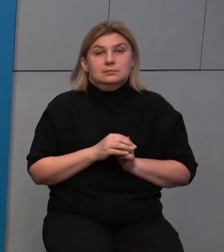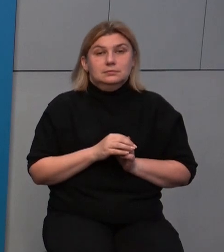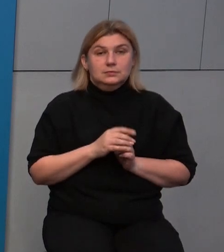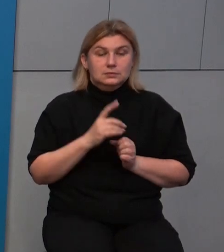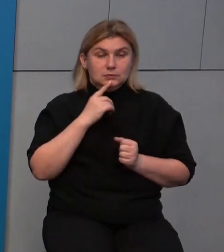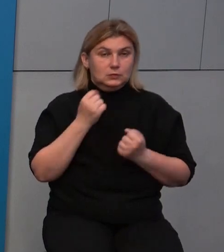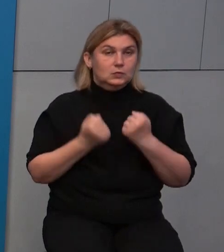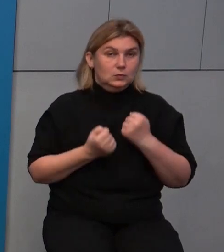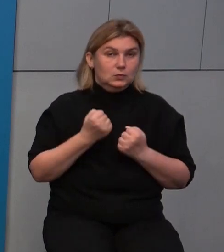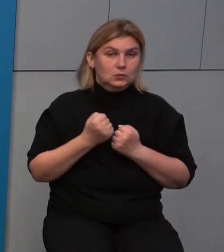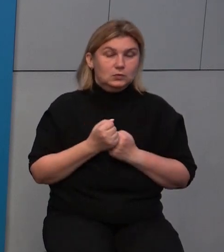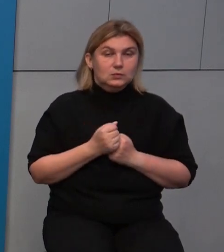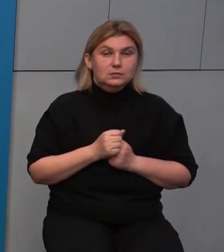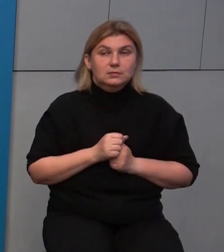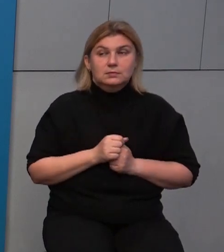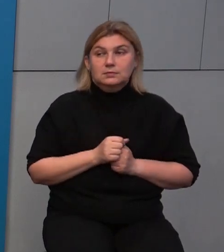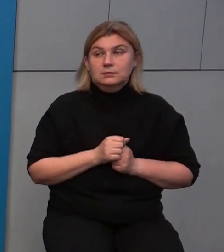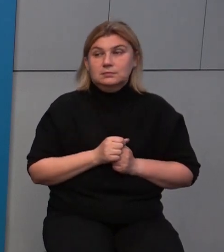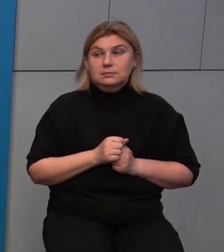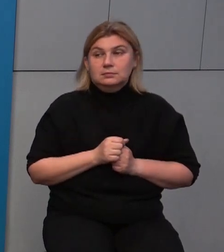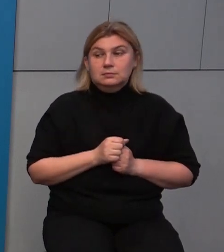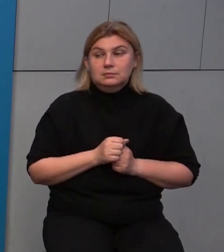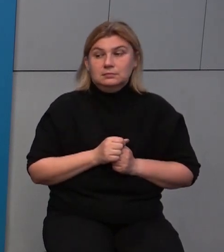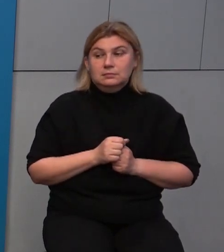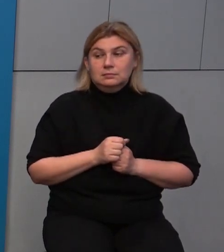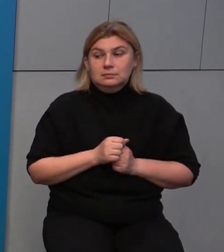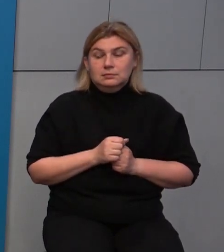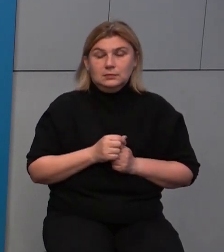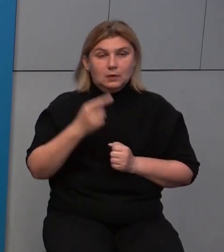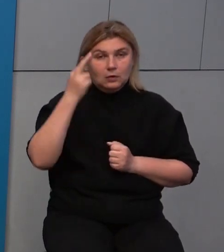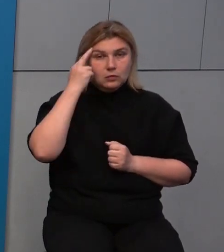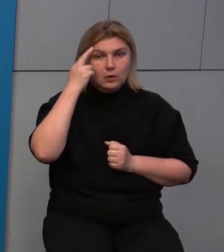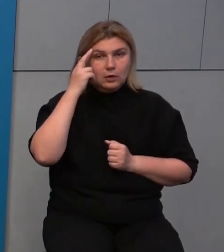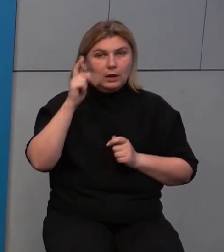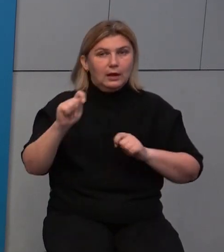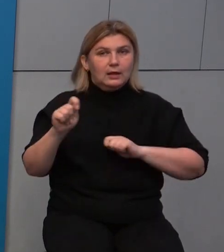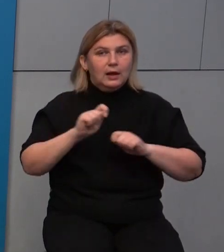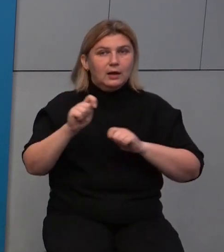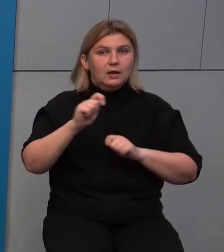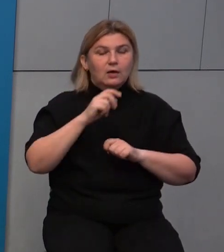jeżeli chodzi o zrozumienie racji różnych stron